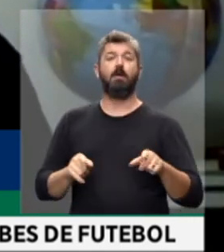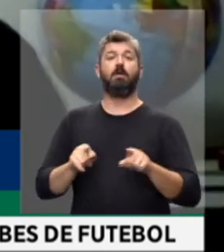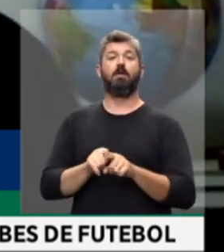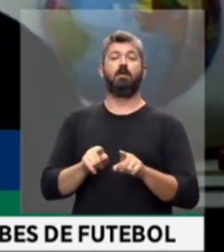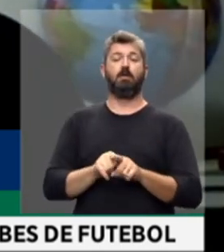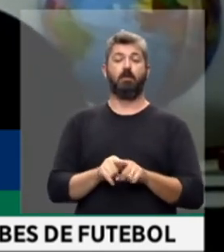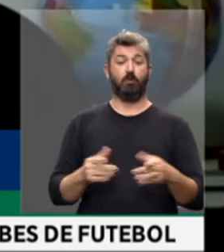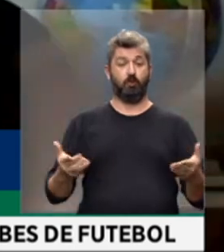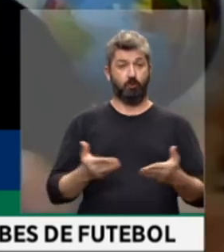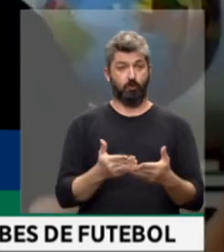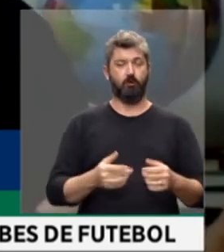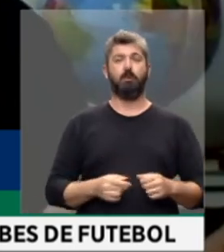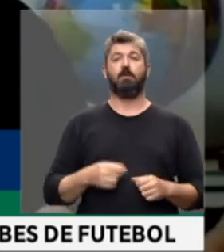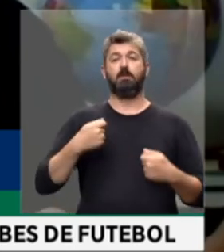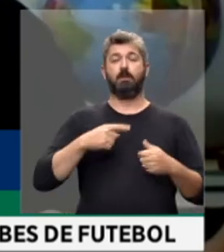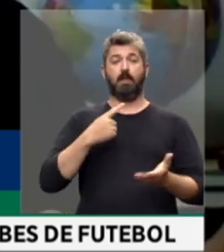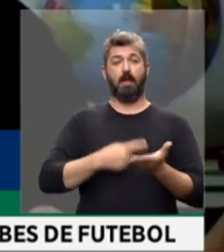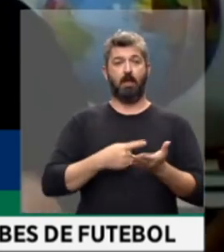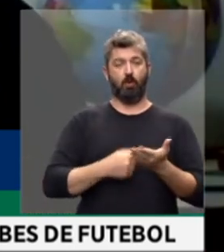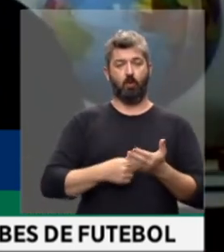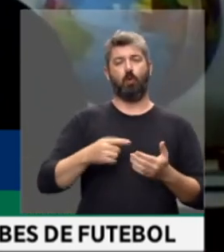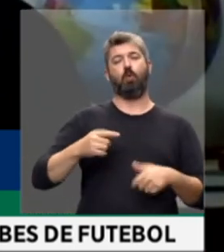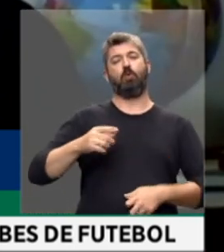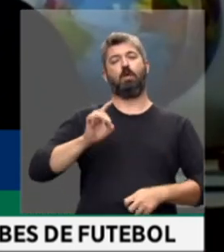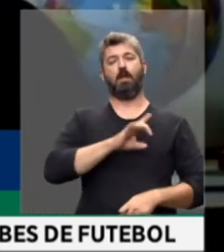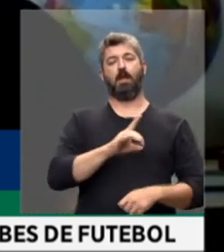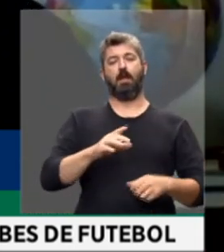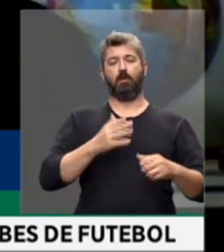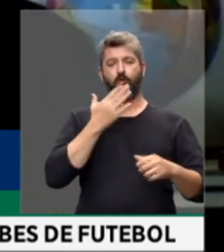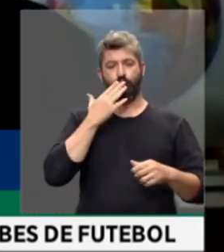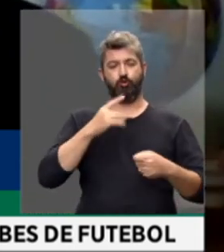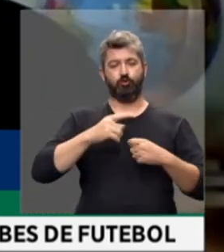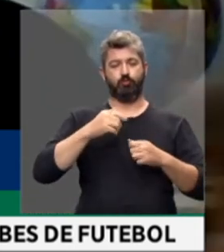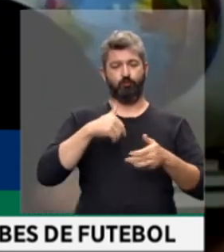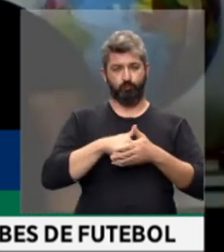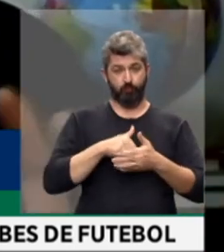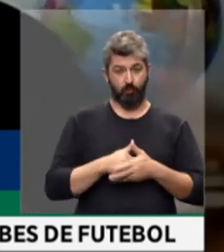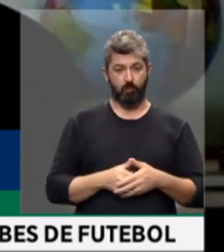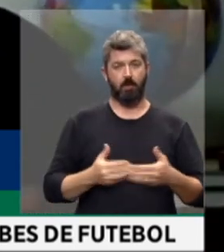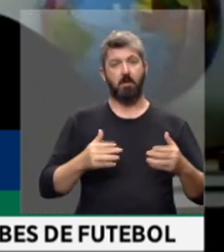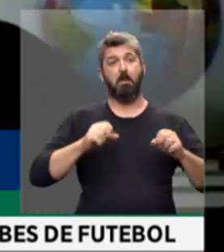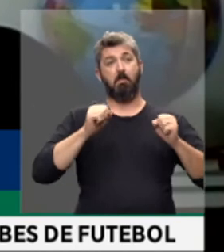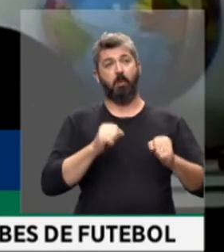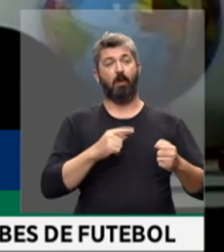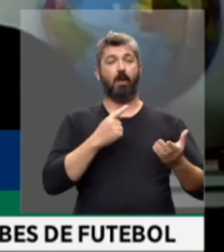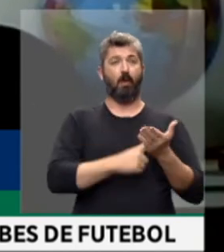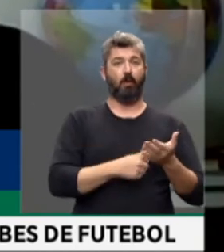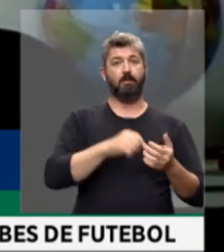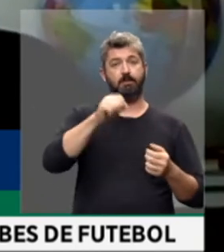FUNDAMENTADO TÉCNICA E CIENTIFICAMENTE, NÉ, POR PROFISSIONAIS PARA NÃO REALIZAR ATIVIDADES HOJE TEM QUE TER UM ACORDO ENTRE OS